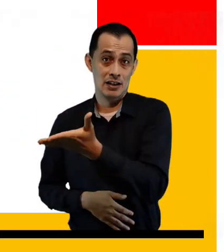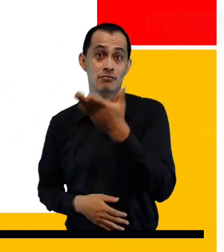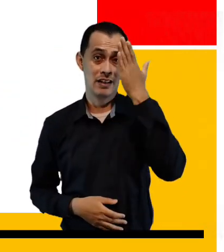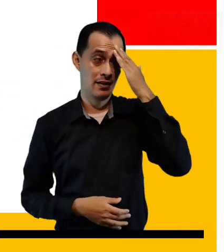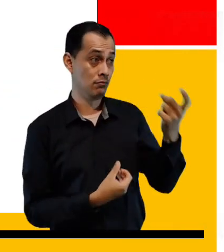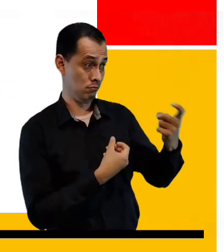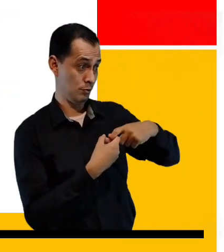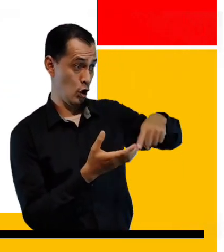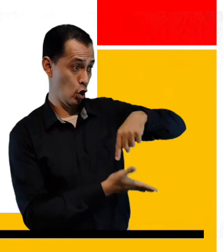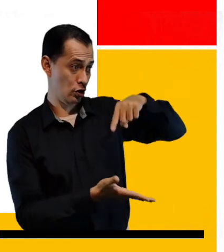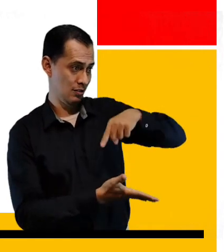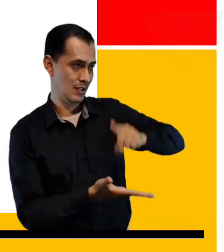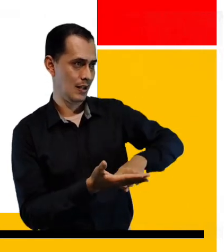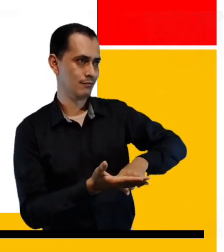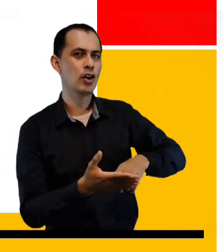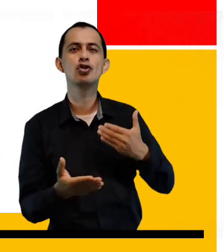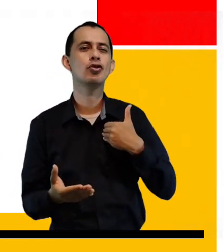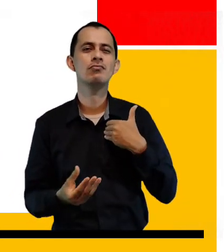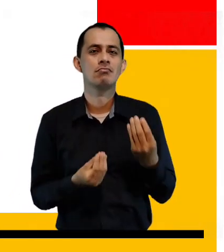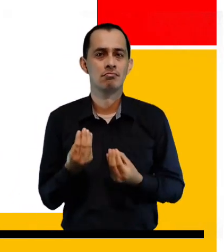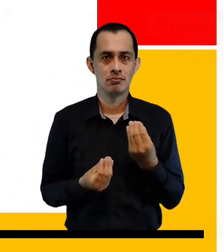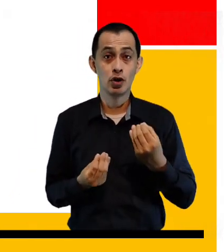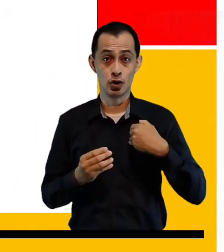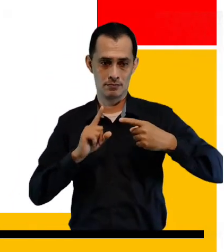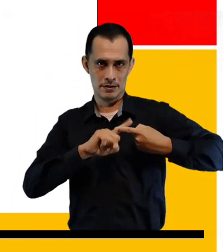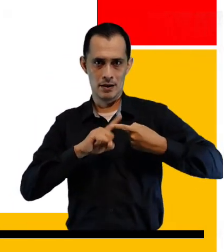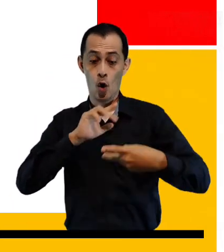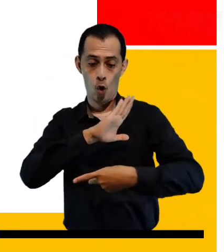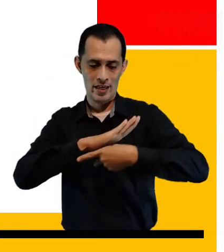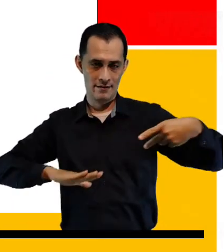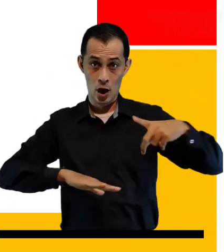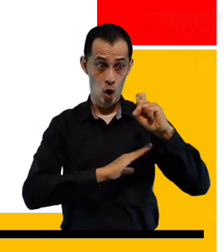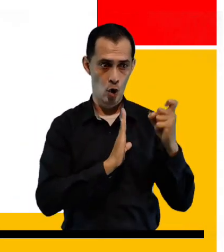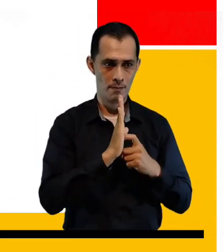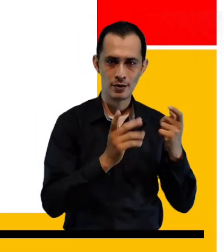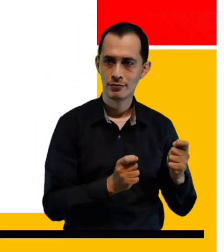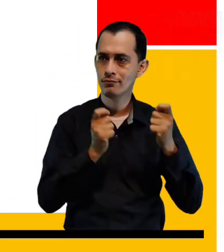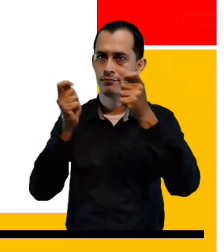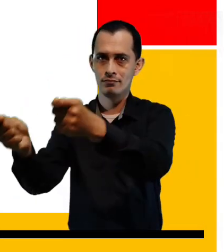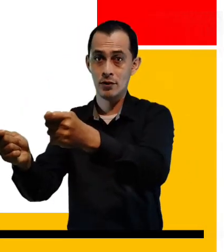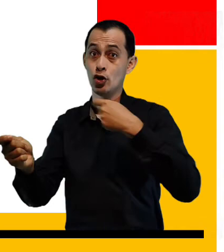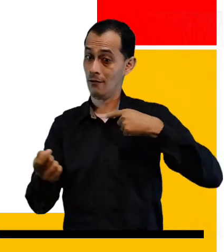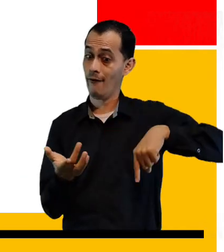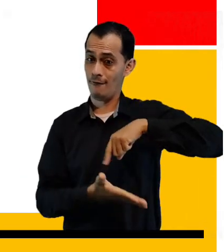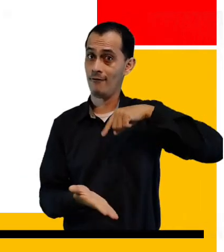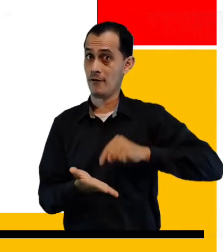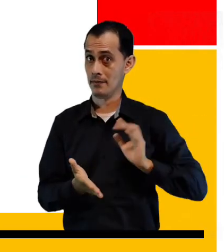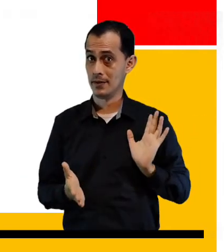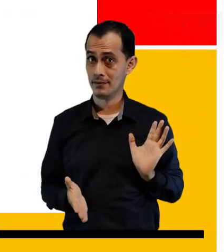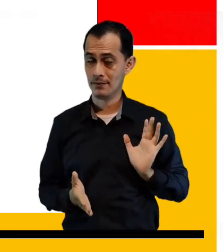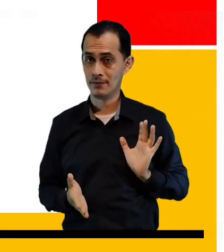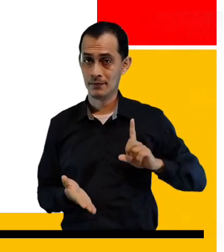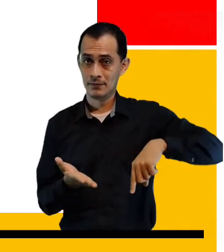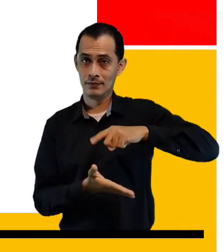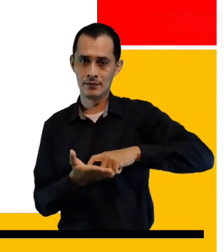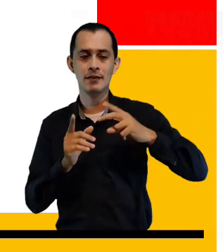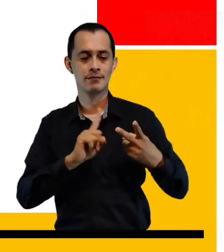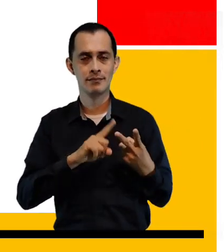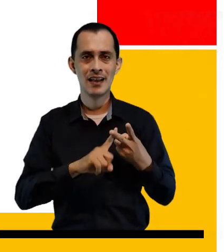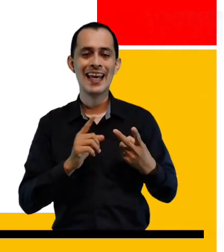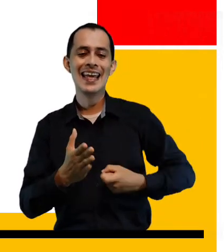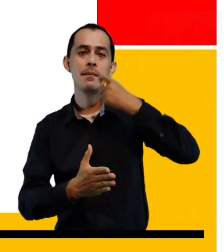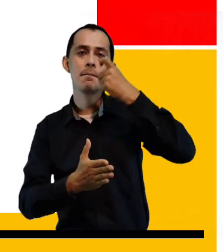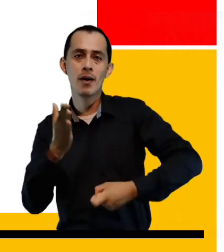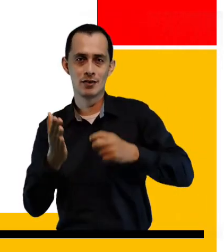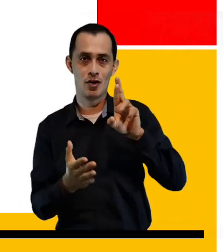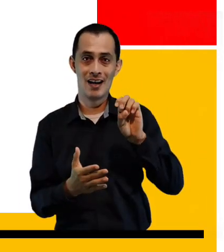yo presento mi formato de hoja de vida firmado y la declaración de bienes y rentas también firmada